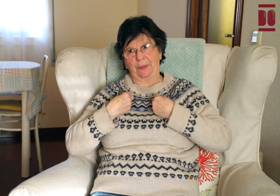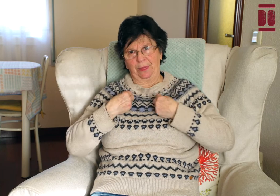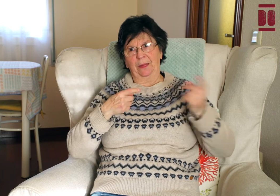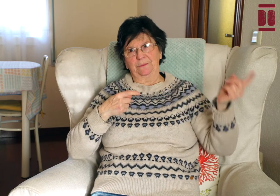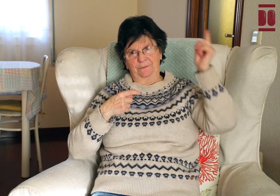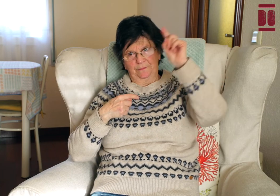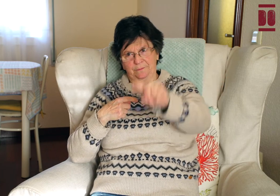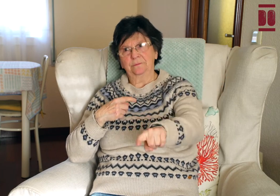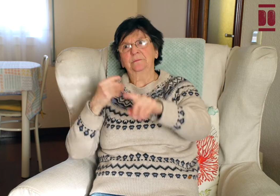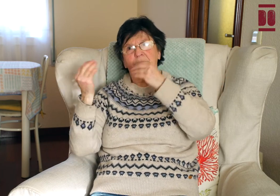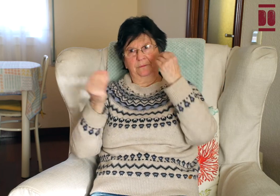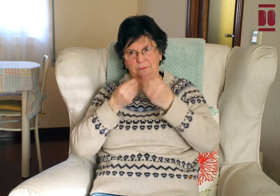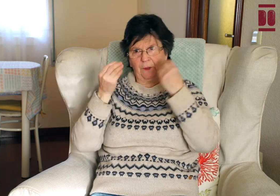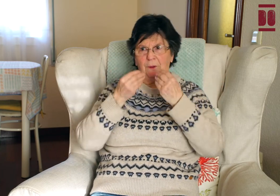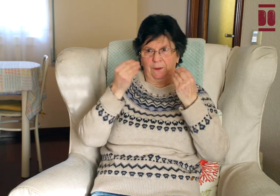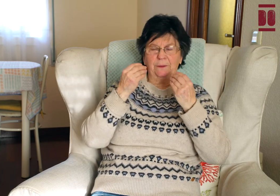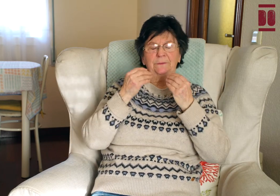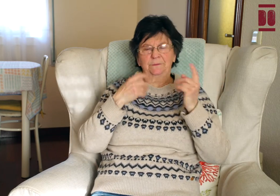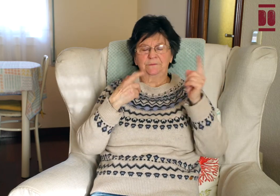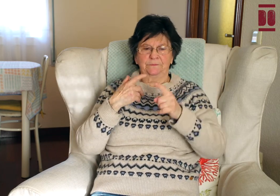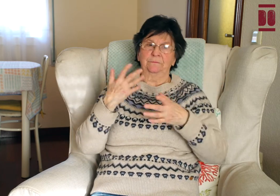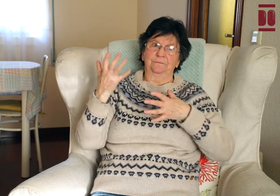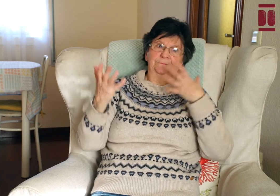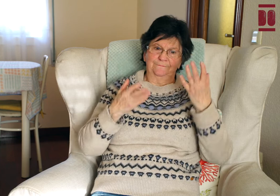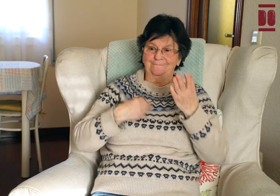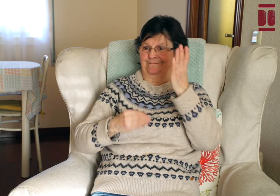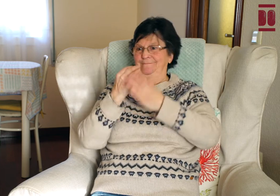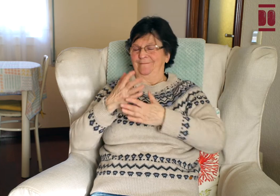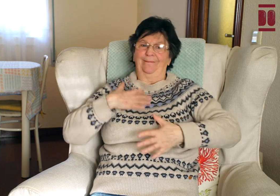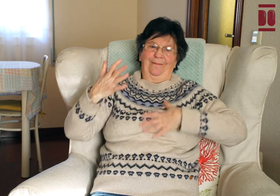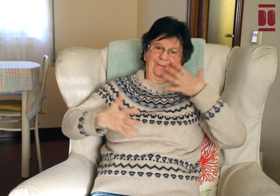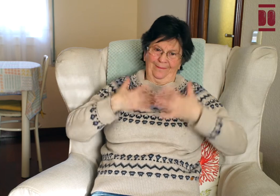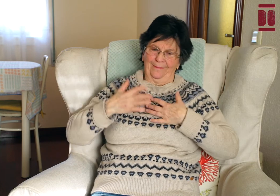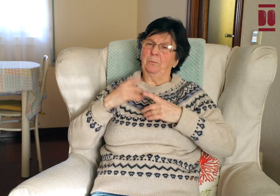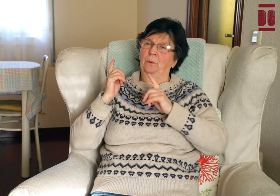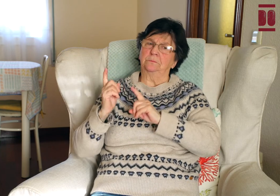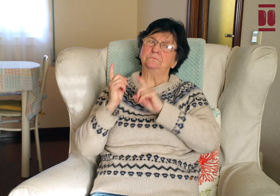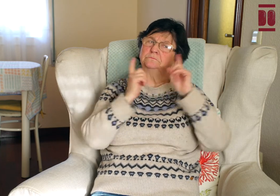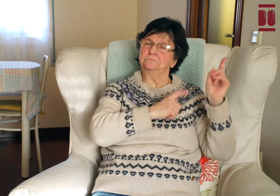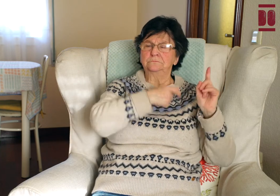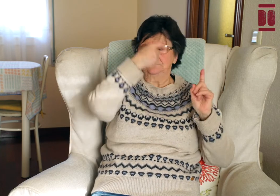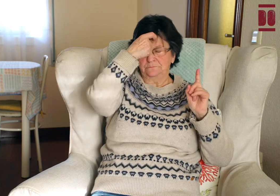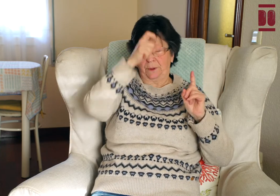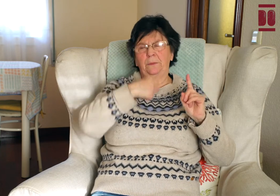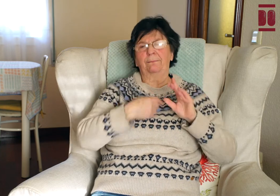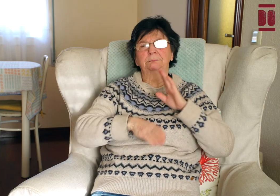Nos mudamos a vivir aquí y todo fue mejor. Nació mi hija. Y es cierto que en ese proceso